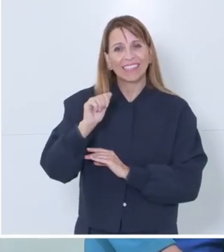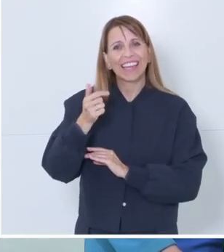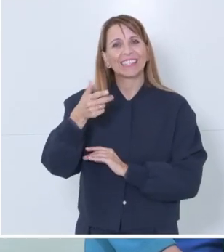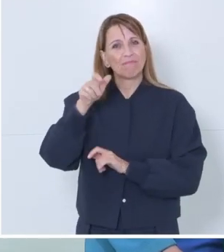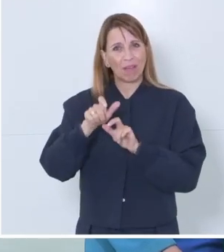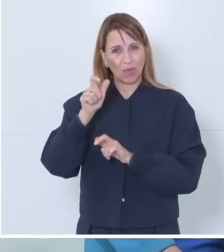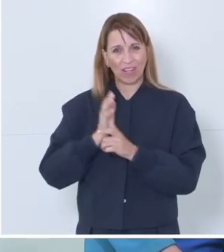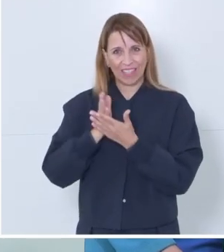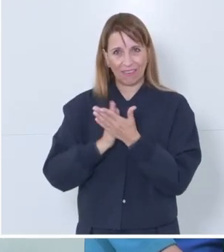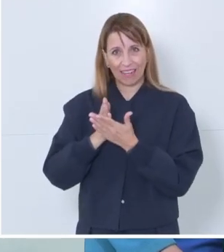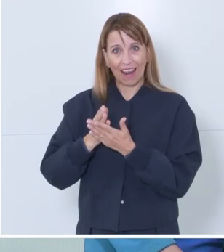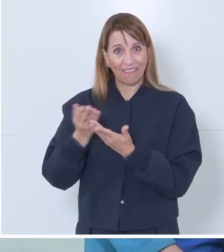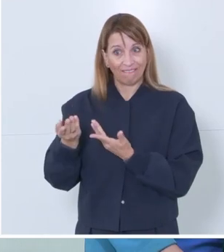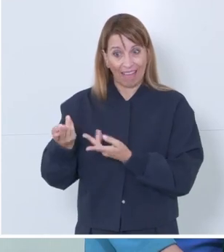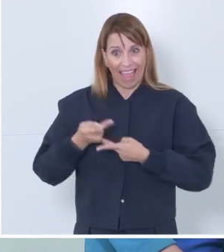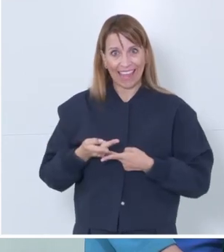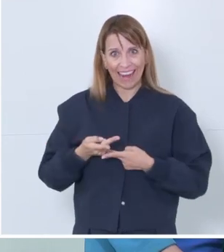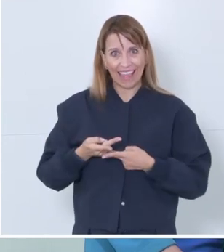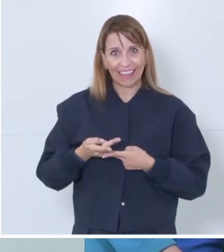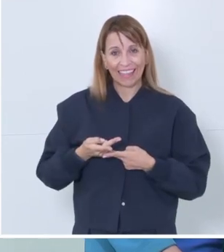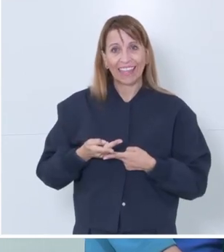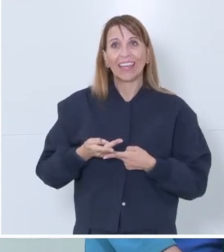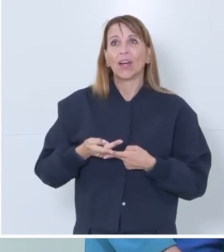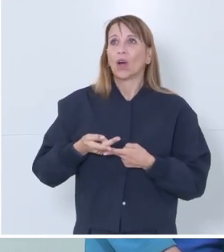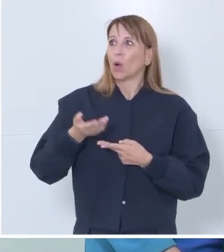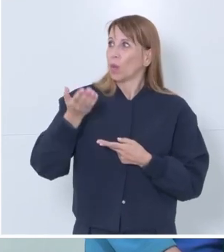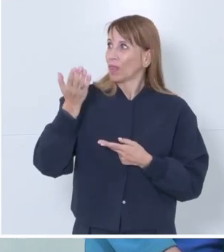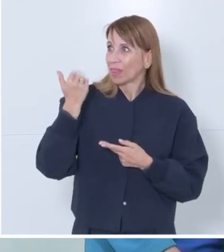die haben berichtet darüber, was sie sich in den 70er Jahren noch anhören haben müssen, als sie